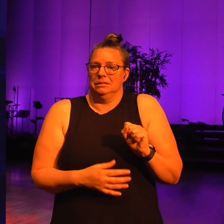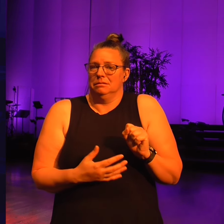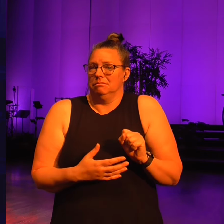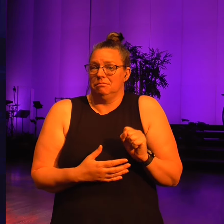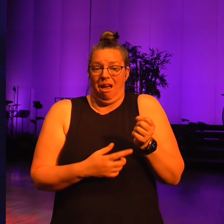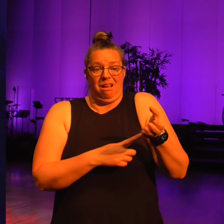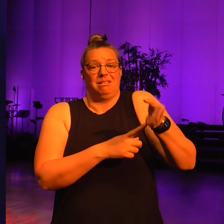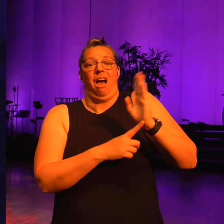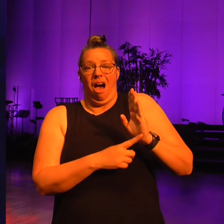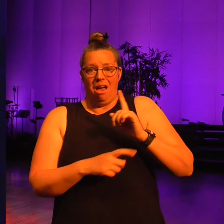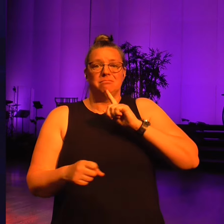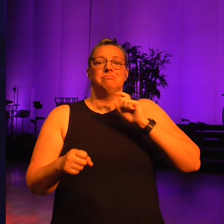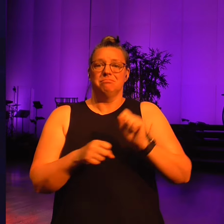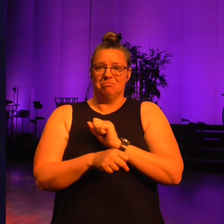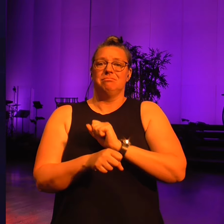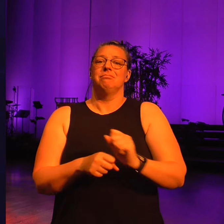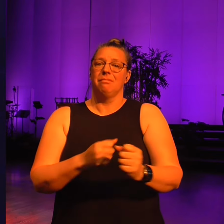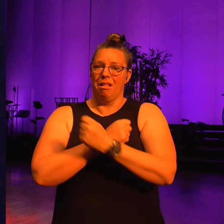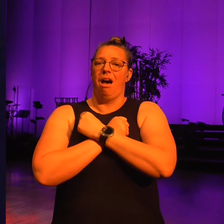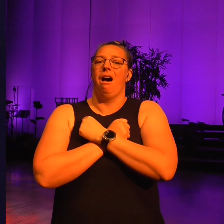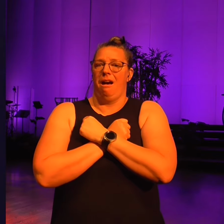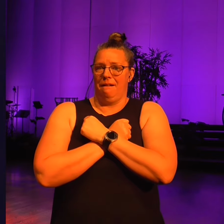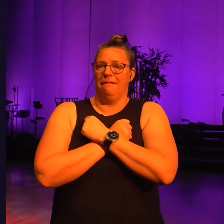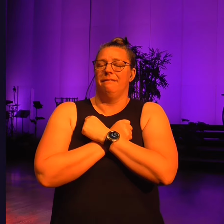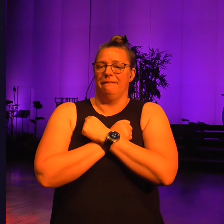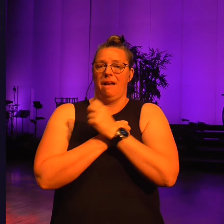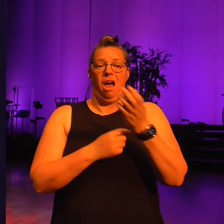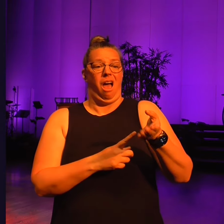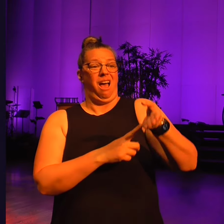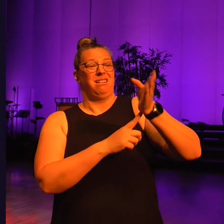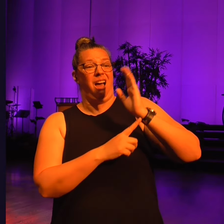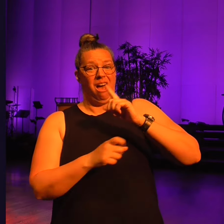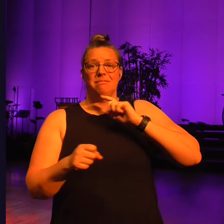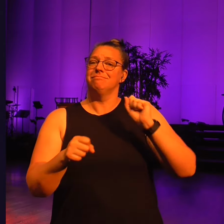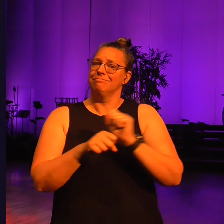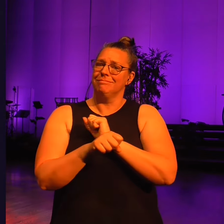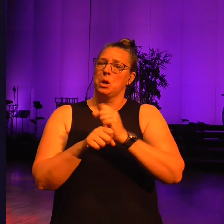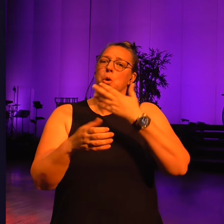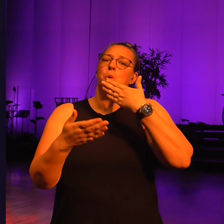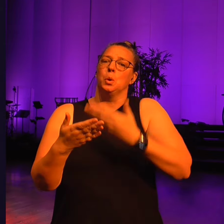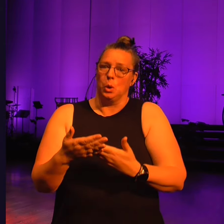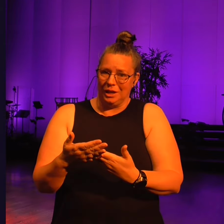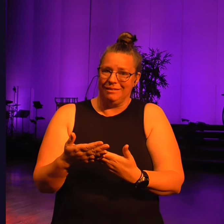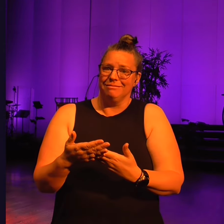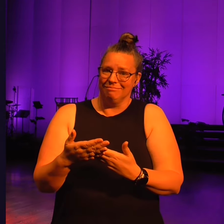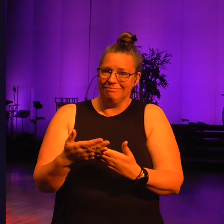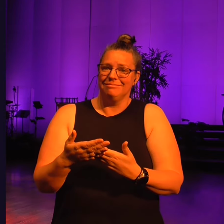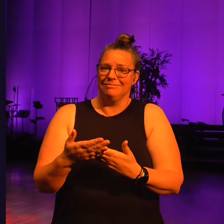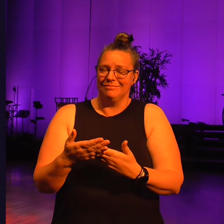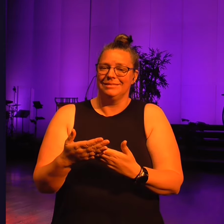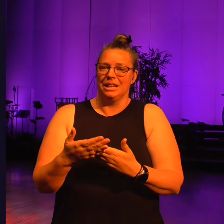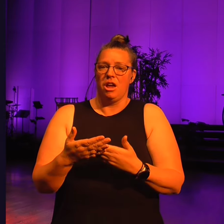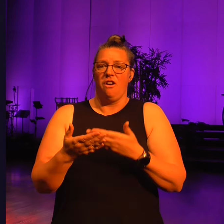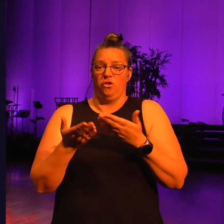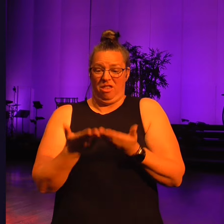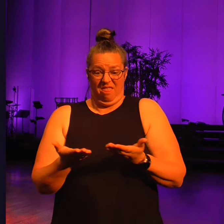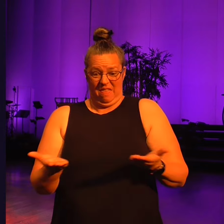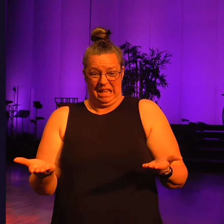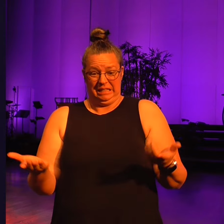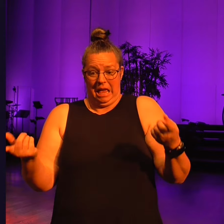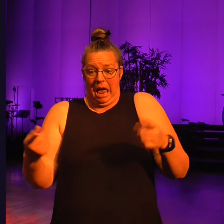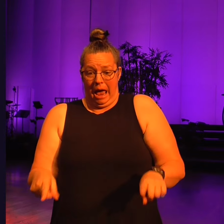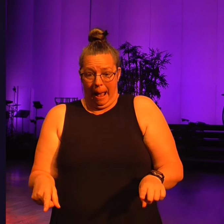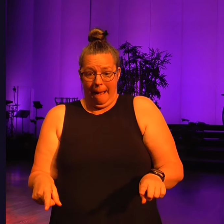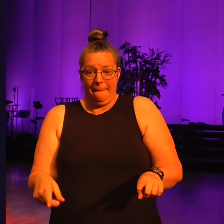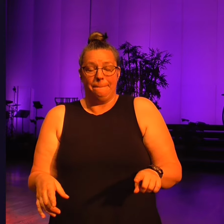es amor Dios es bondad Y por todas esas cosas que sucedieron, como lo que sucedió